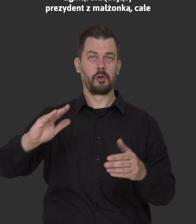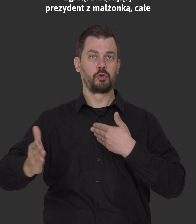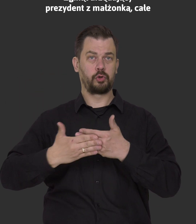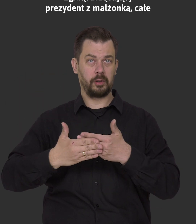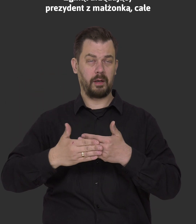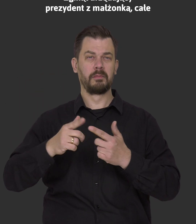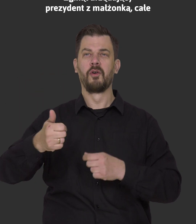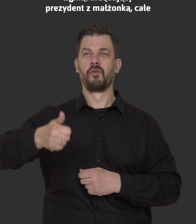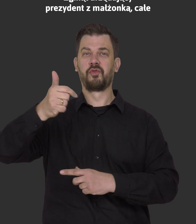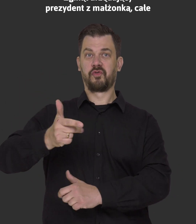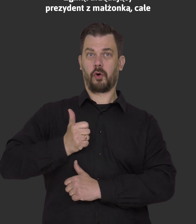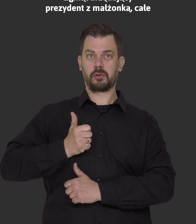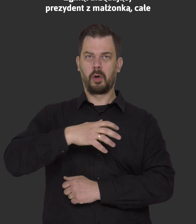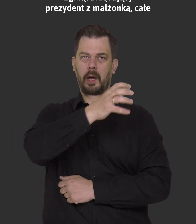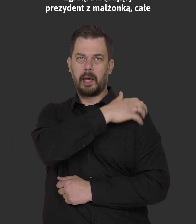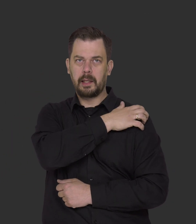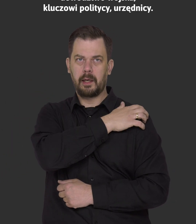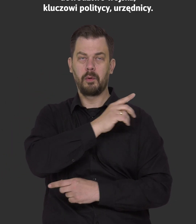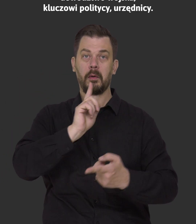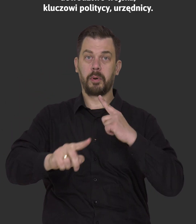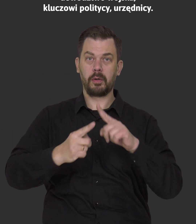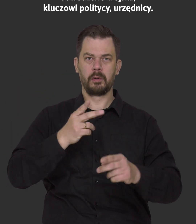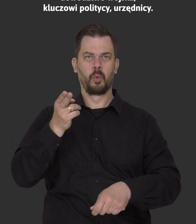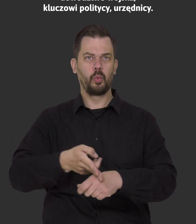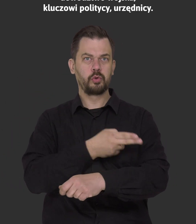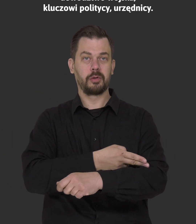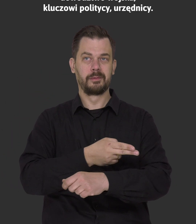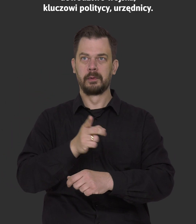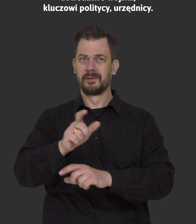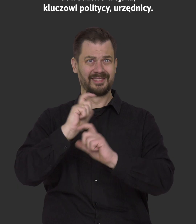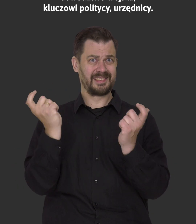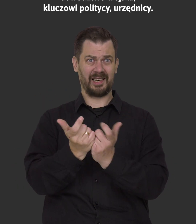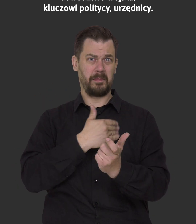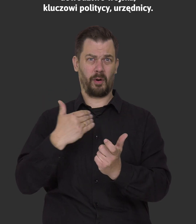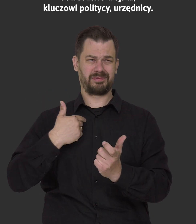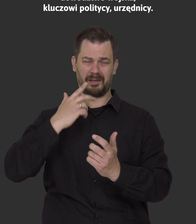Zginął urzędujący prezydent z małżonką, całe dowództwo wojska, kluczowi politycy, urzędnicy.